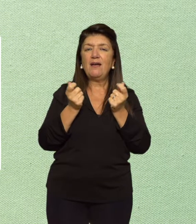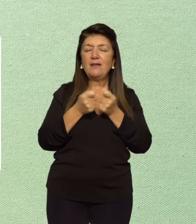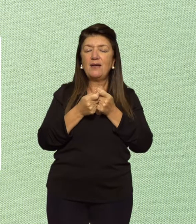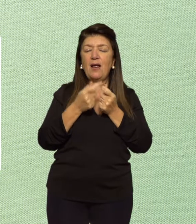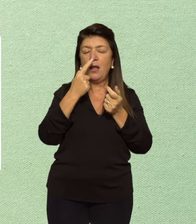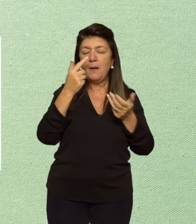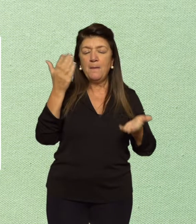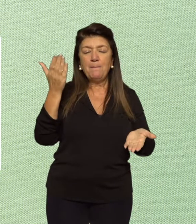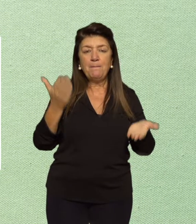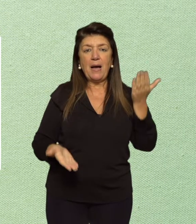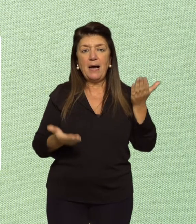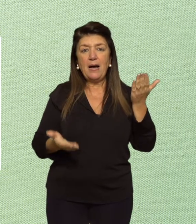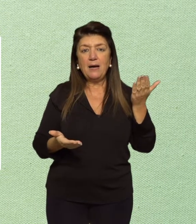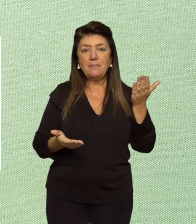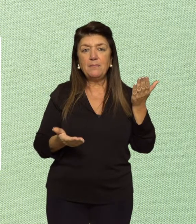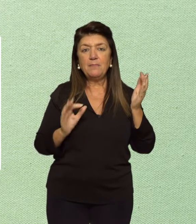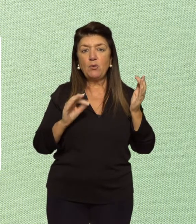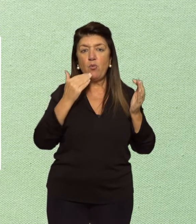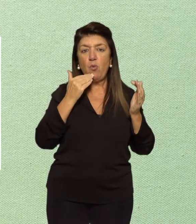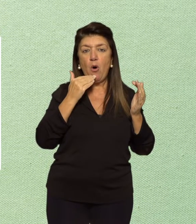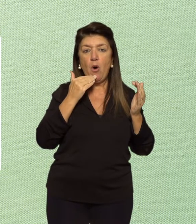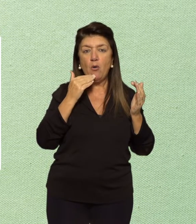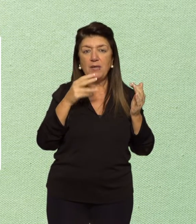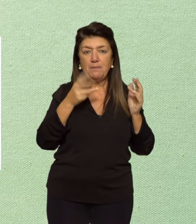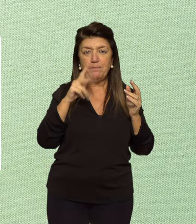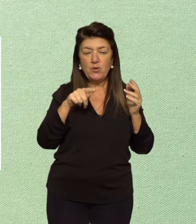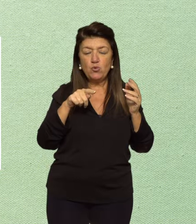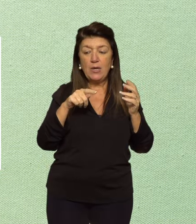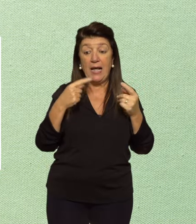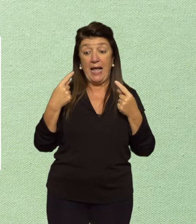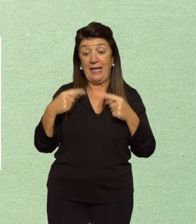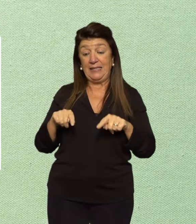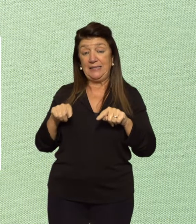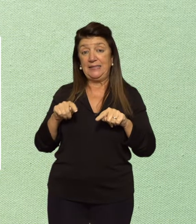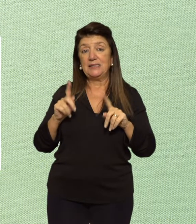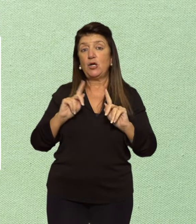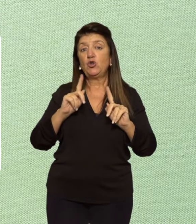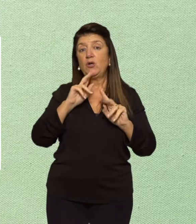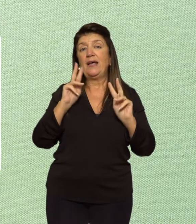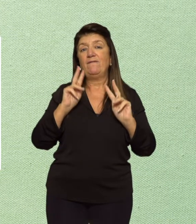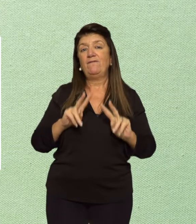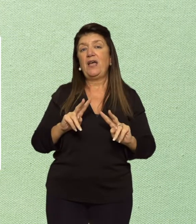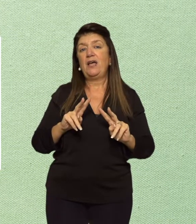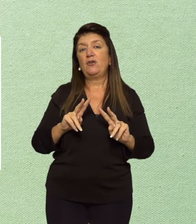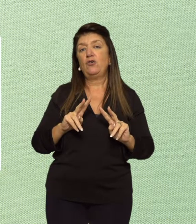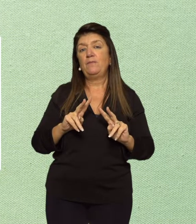orientato nei confronti della parte maschile, questo non è poi sempre così vero, o comunque lo è di